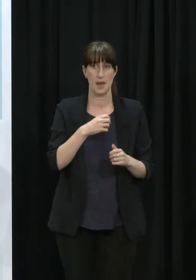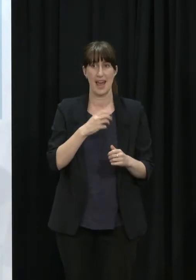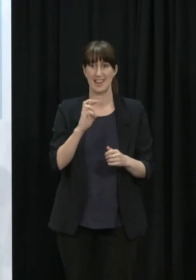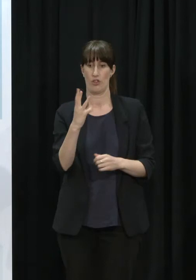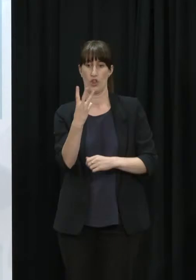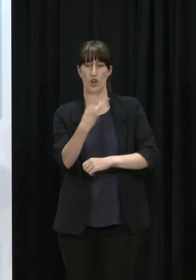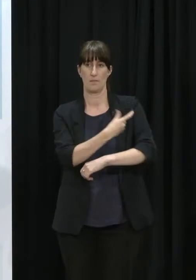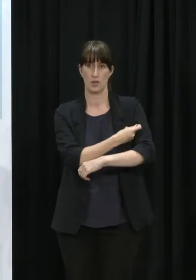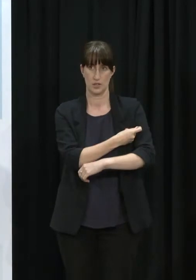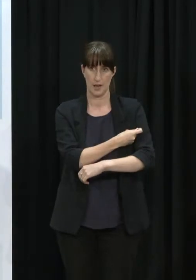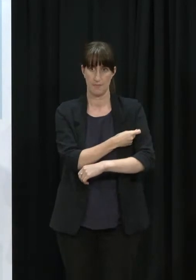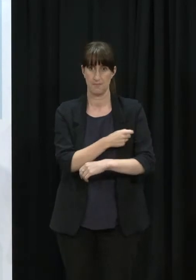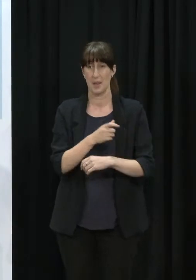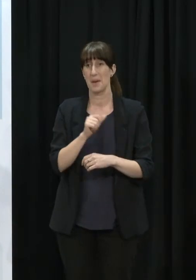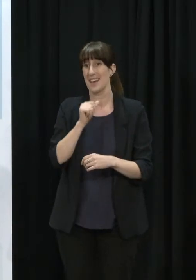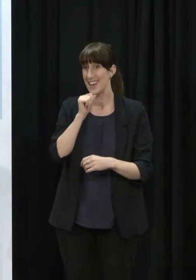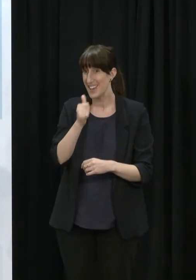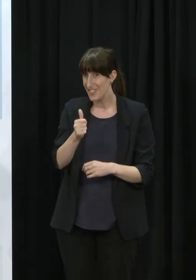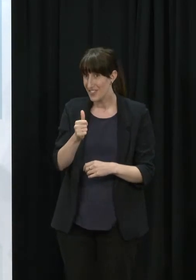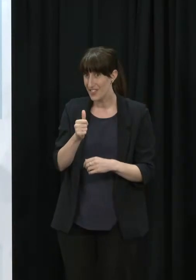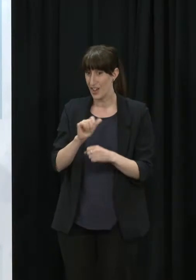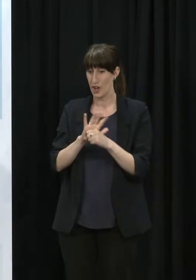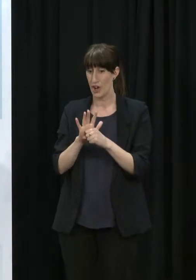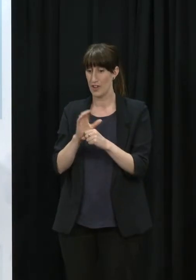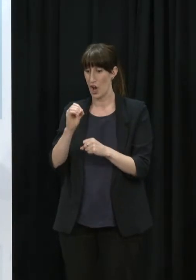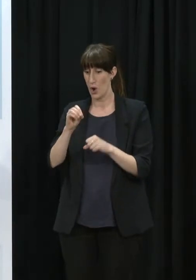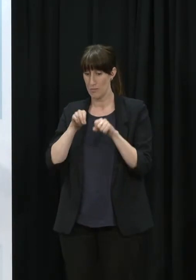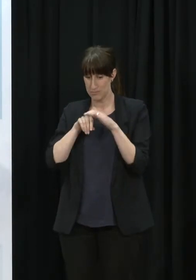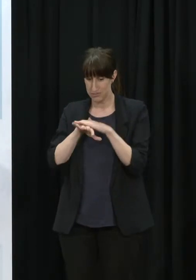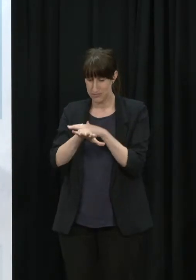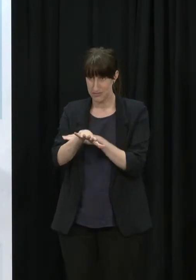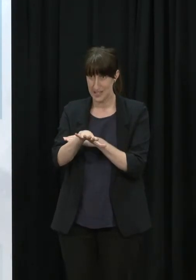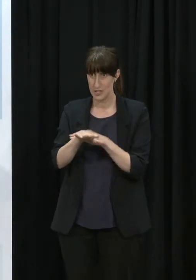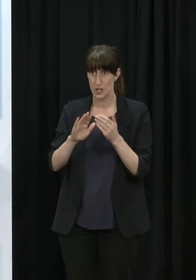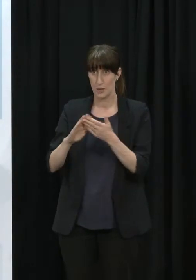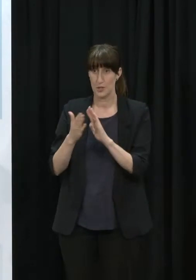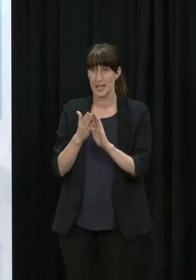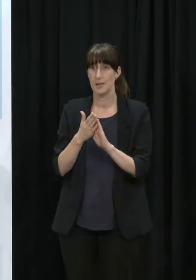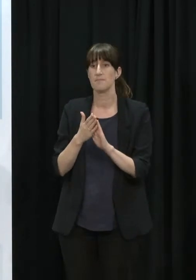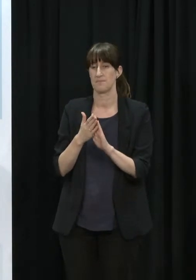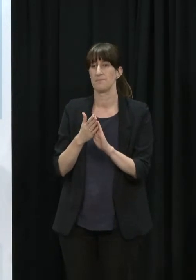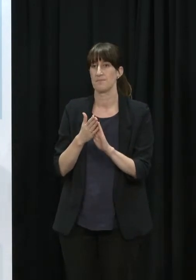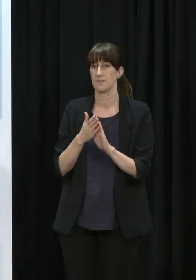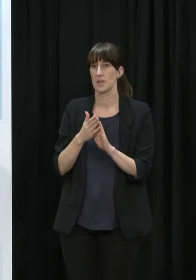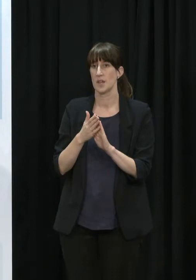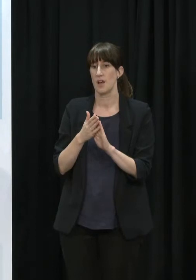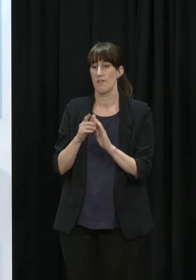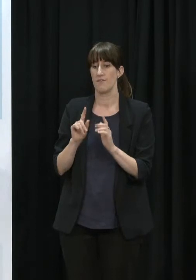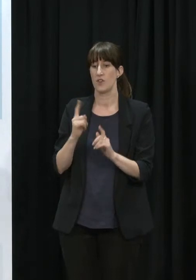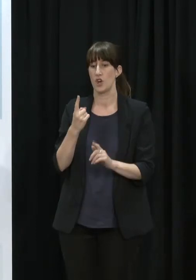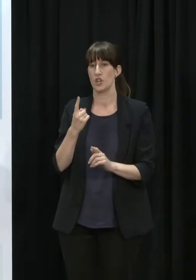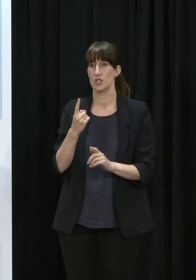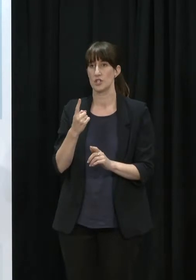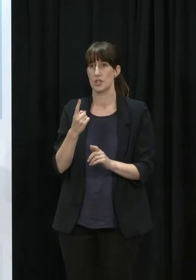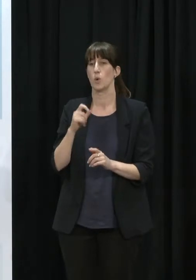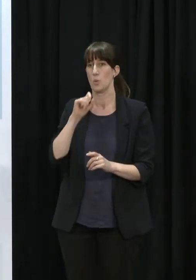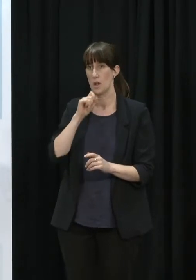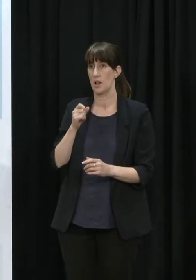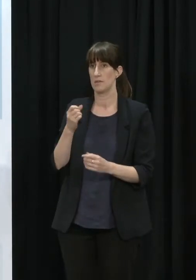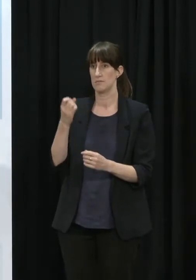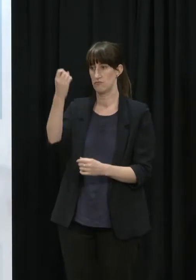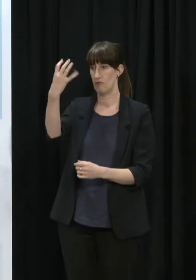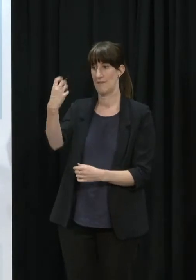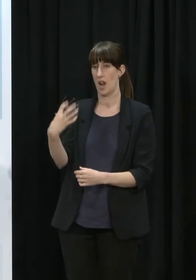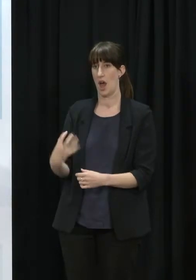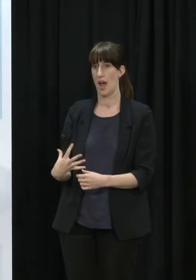werohanga. Kua tohua ano e